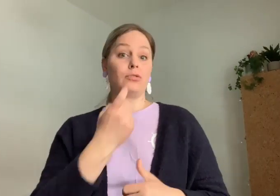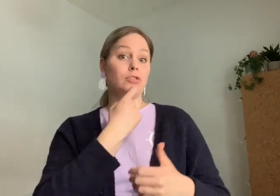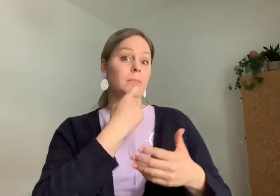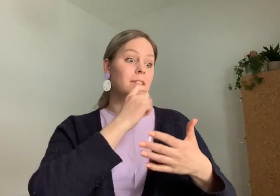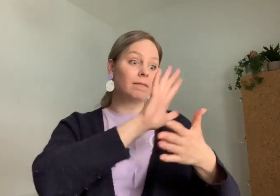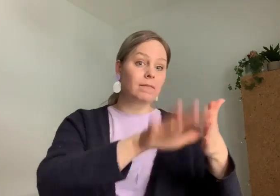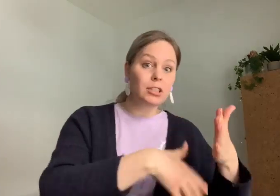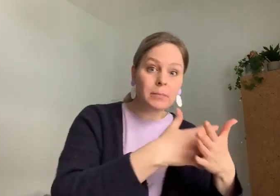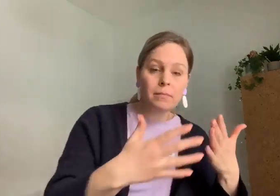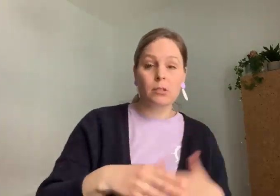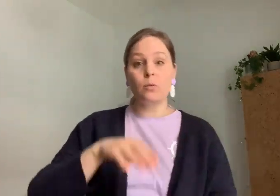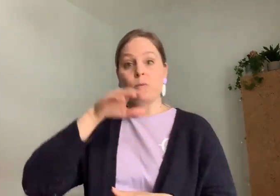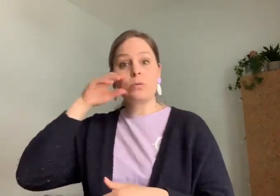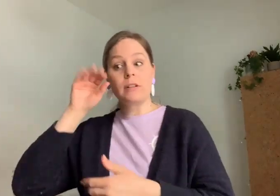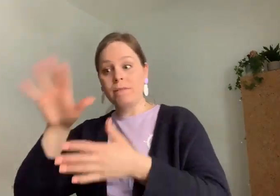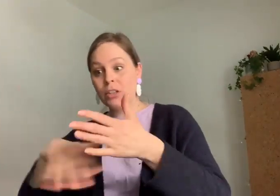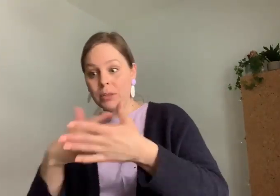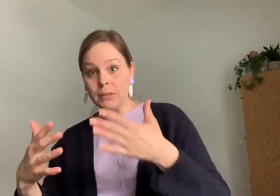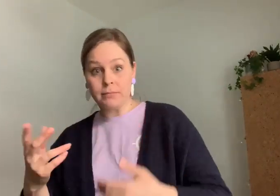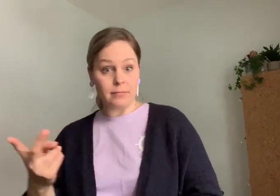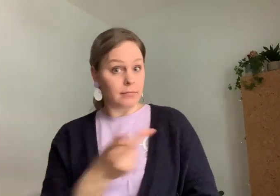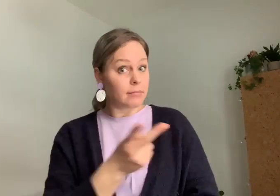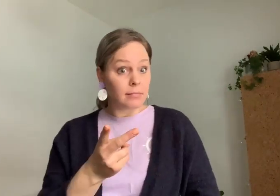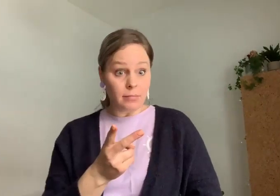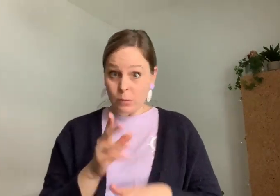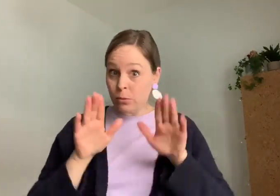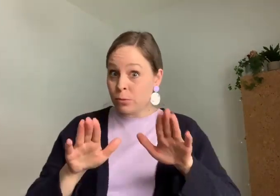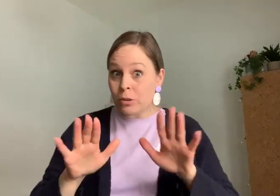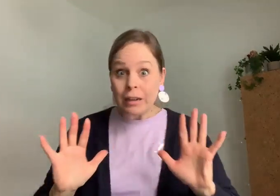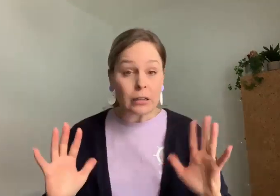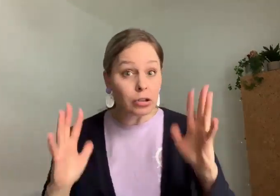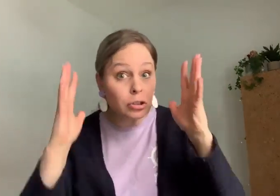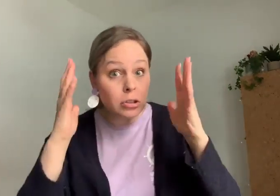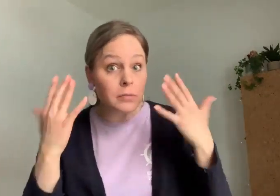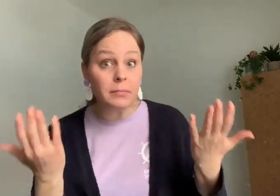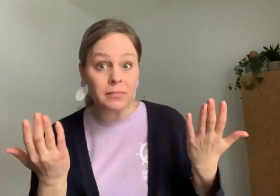Pysyvätkö suomalainen ja suomenruotsalainen viittomakieli elossa?